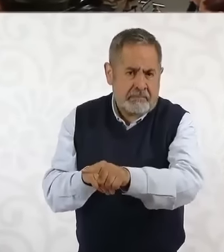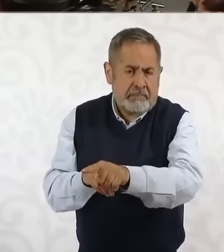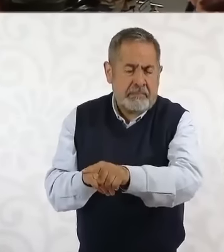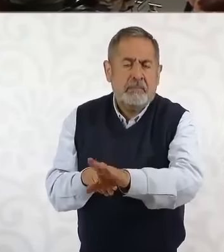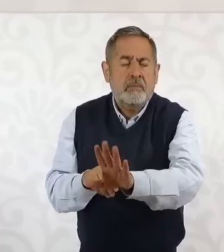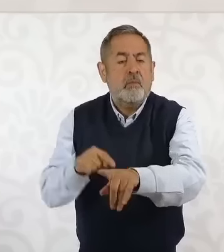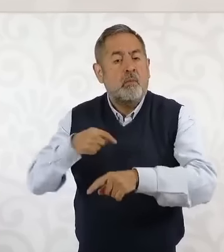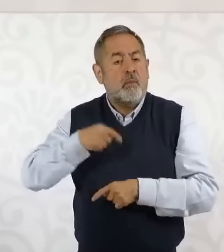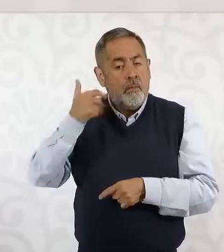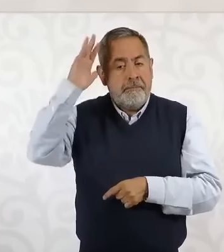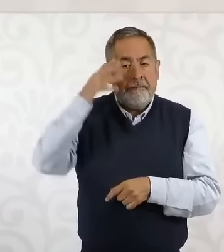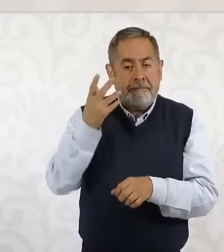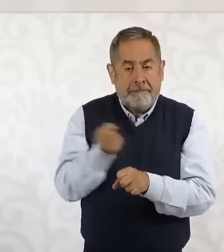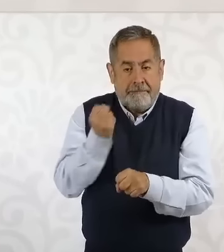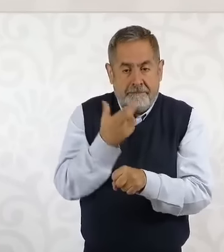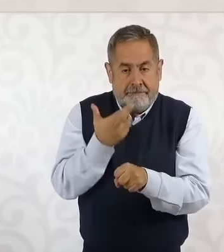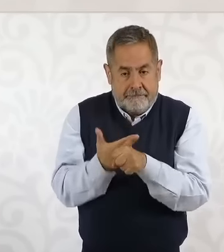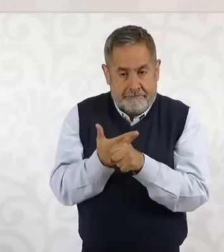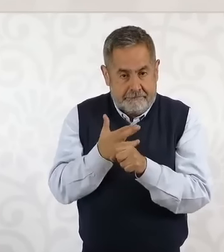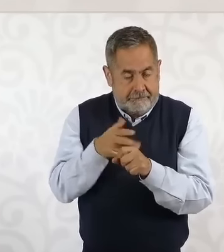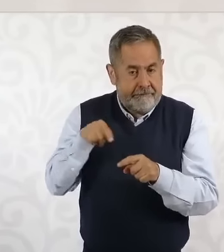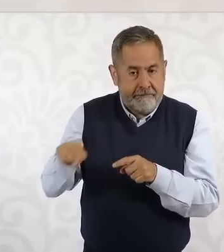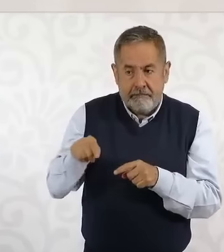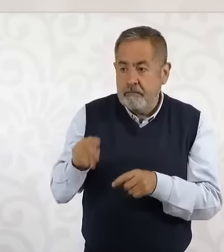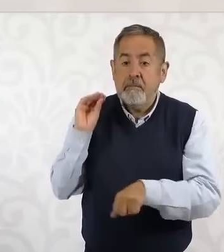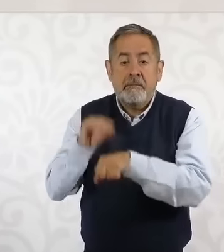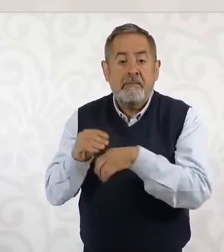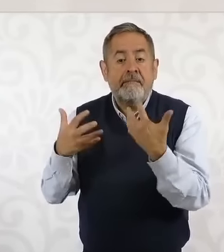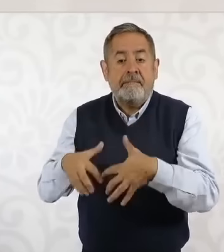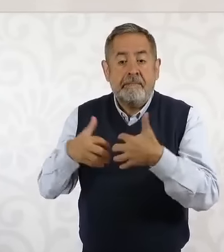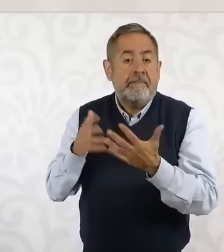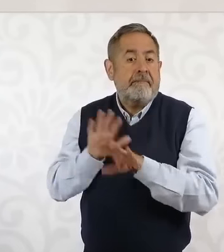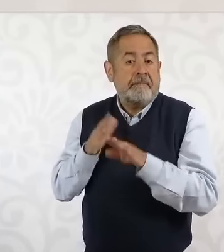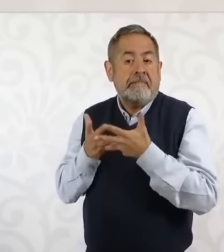cuando fui secretaria de medio ambiente se amplió una planta potabilizadora.